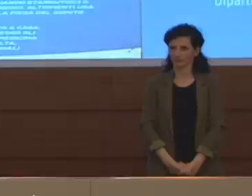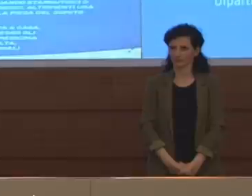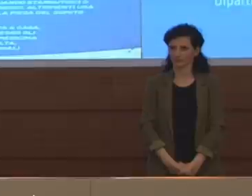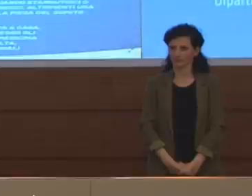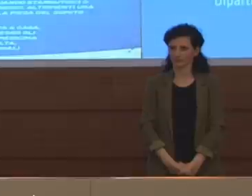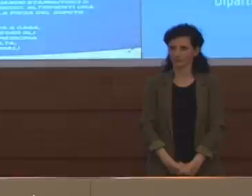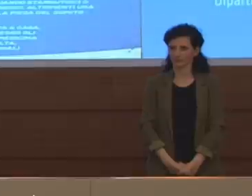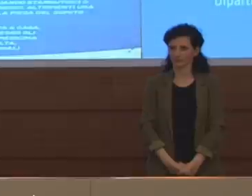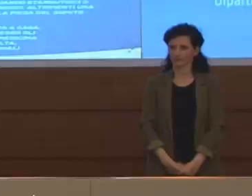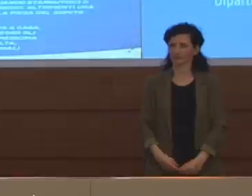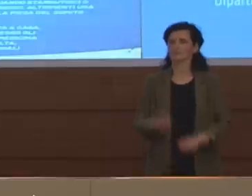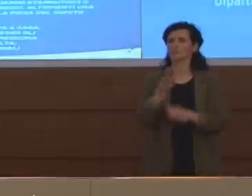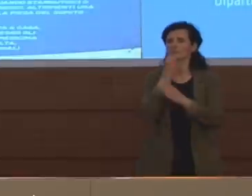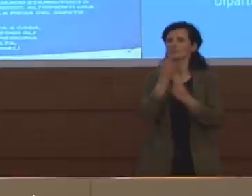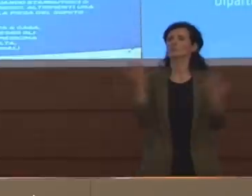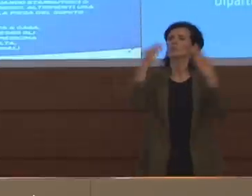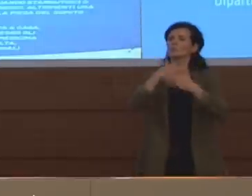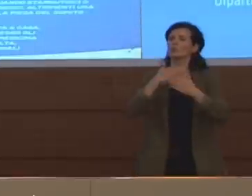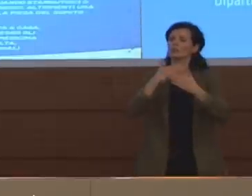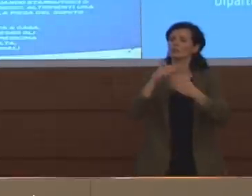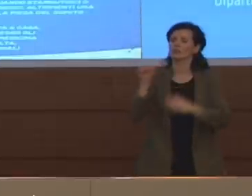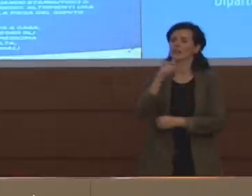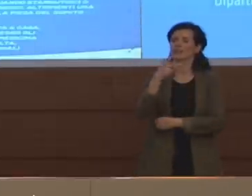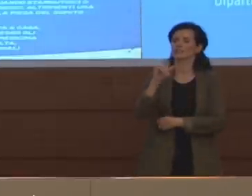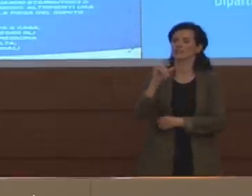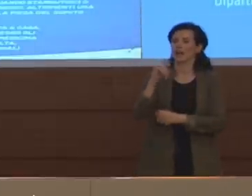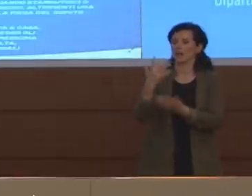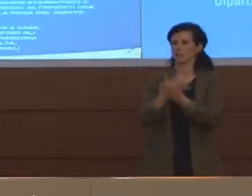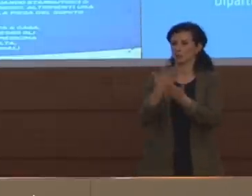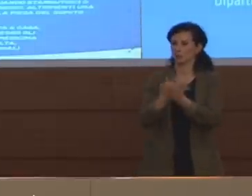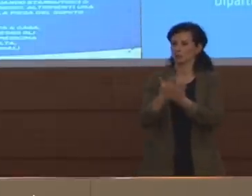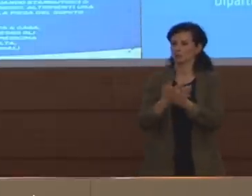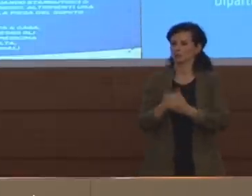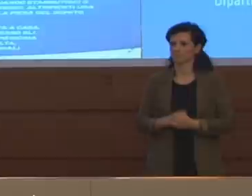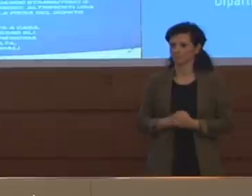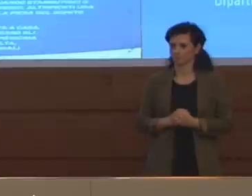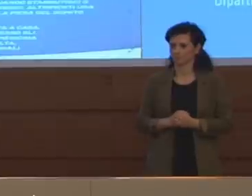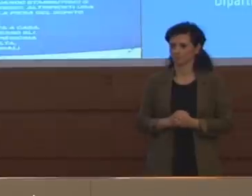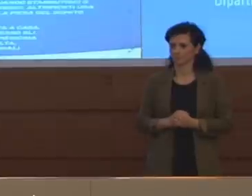Sì, buonasera, sono Claudia Fusani per Tiscali news. Io ho una domanda per entrambi.